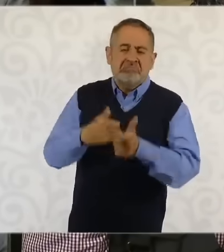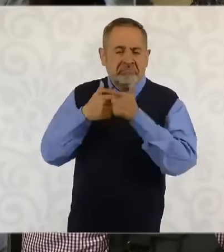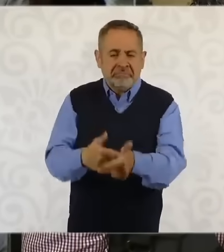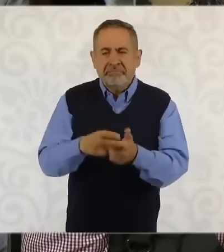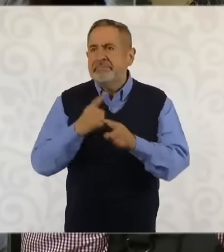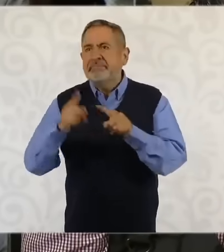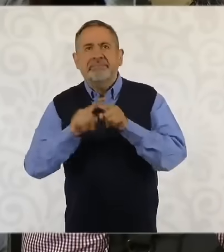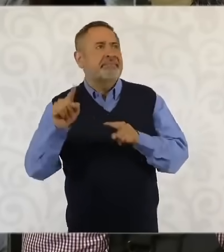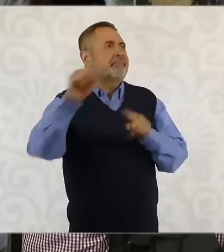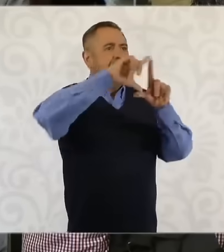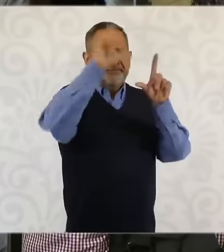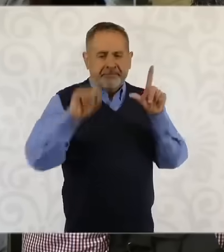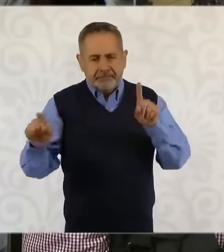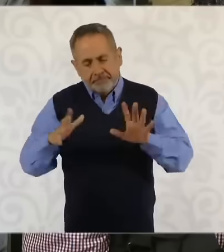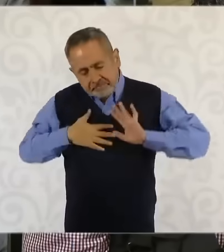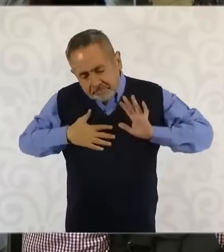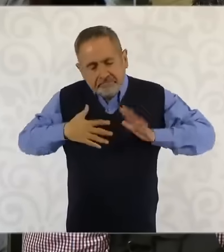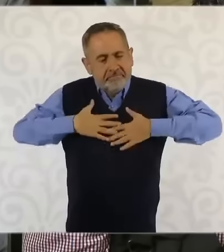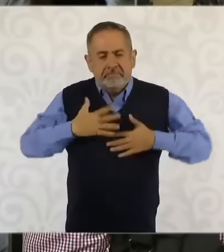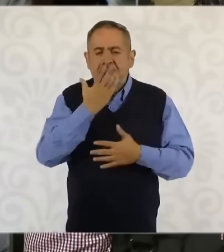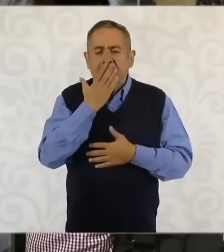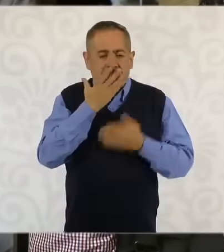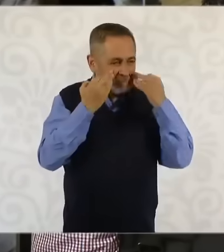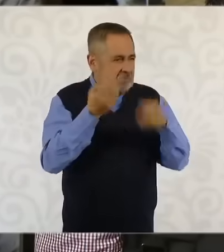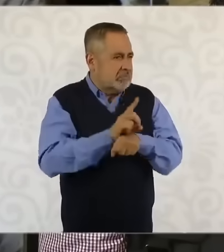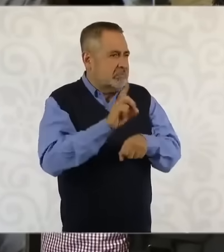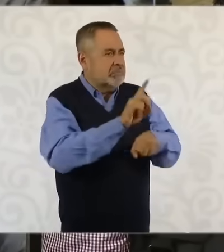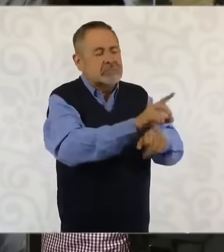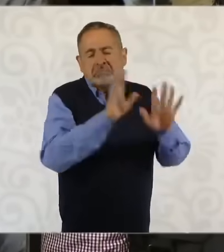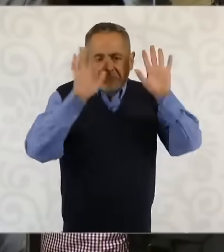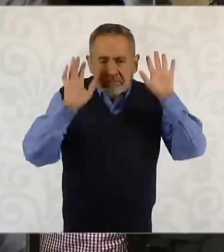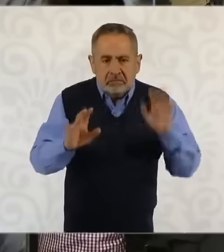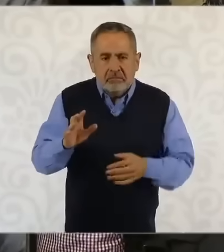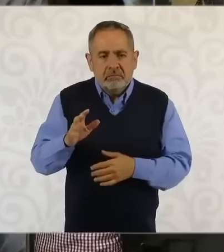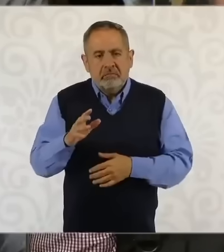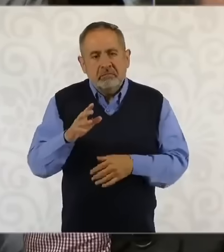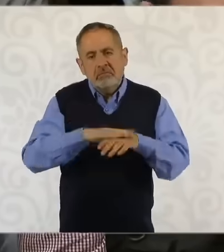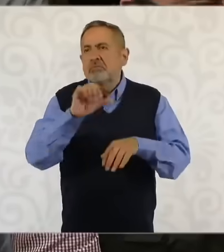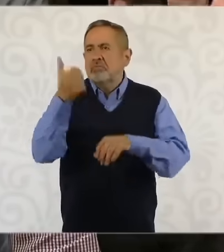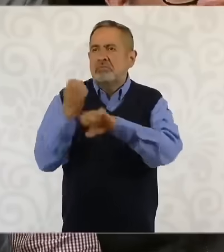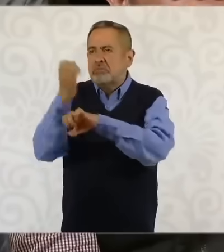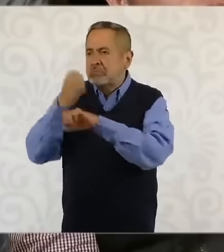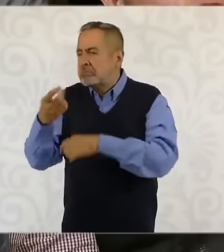todo el país yo digo por Sonora donde se le ve a diario pero y por otros estados que me han llegado